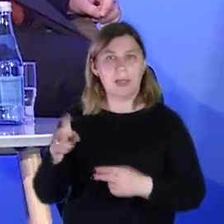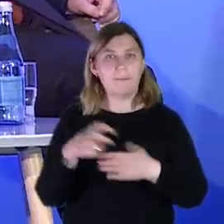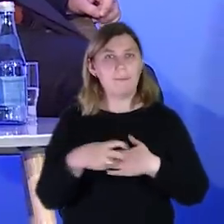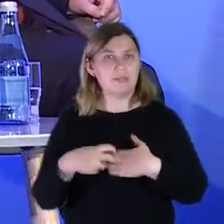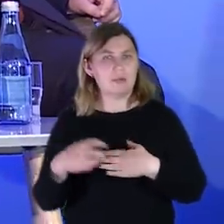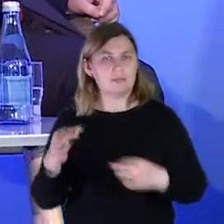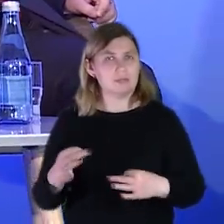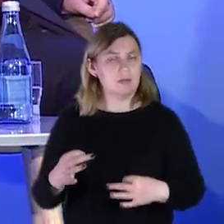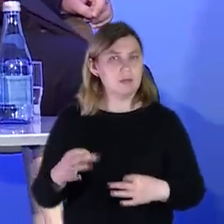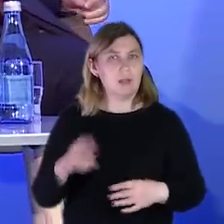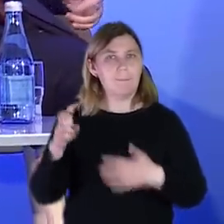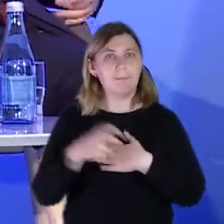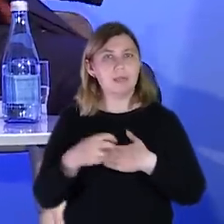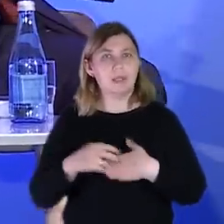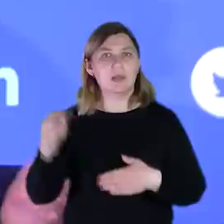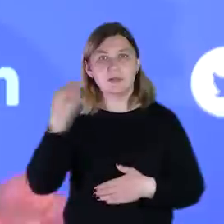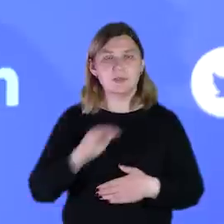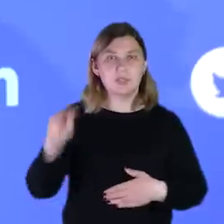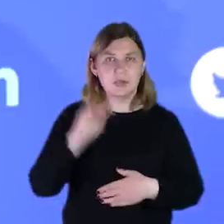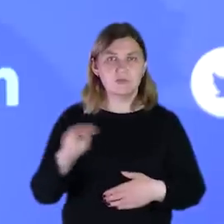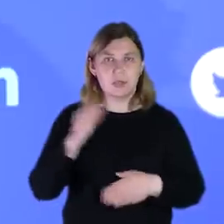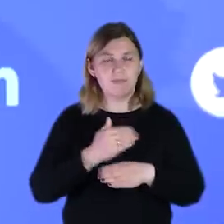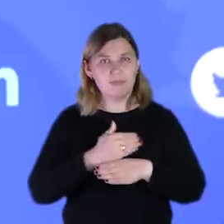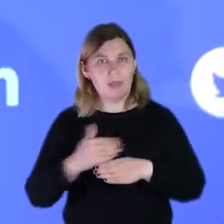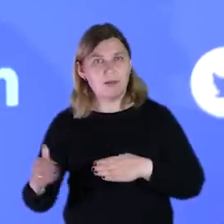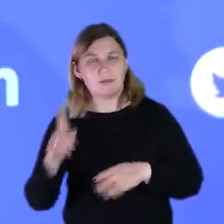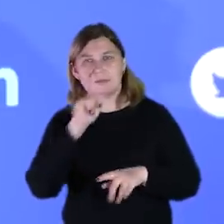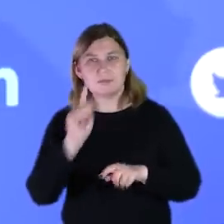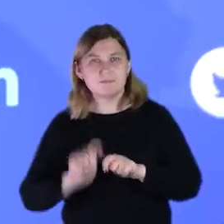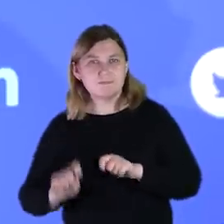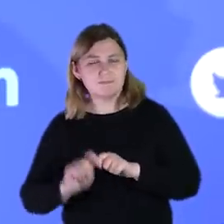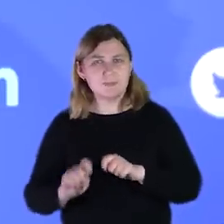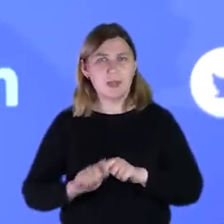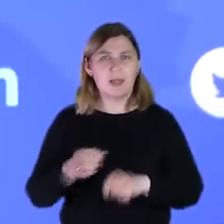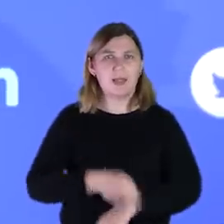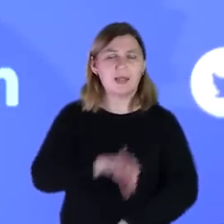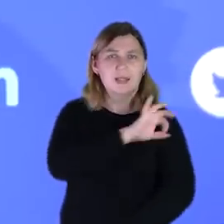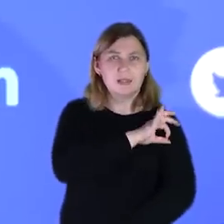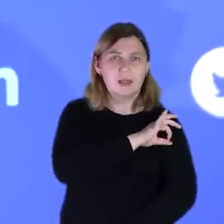Te badania, wobec tego że ciągle są niezbadane jeszcze kilometry, można powiedzieć, akt ,